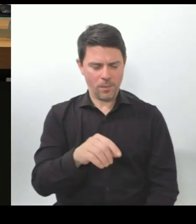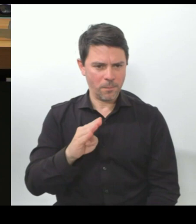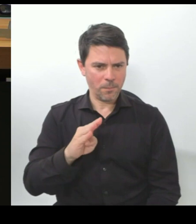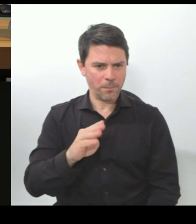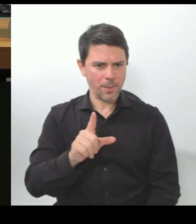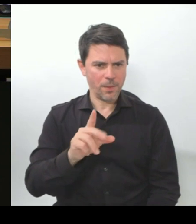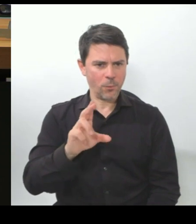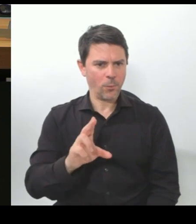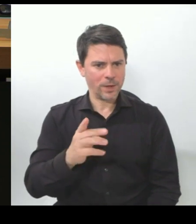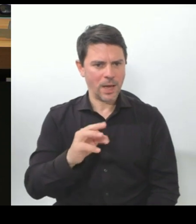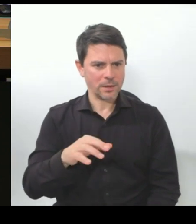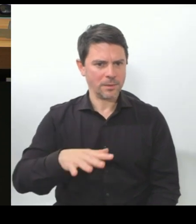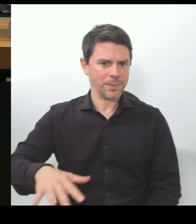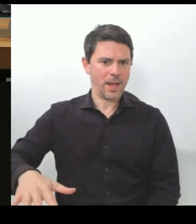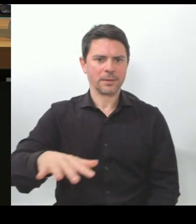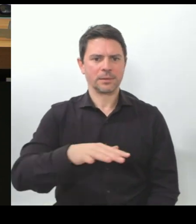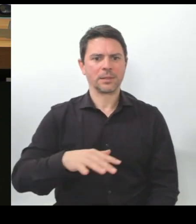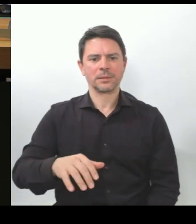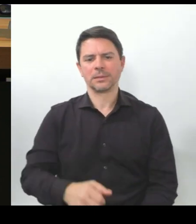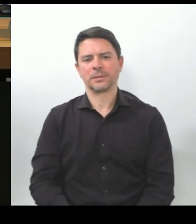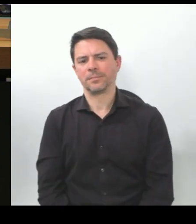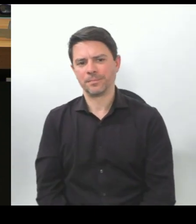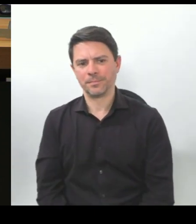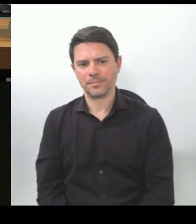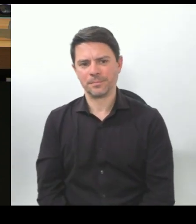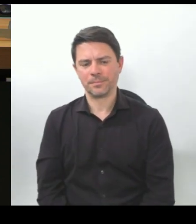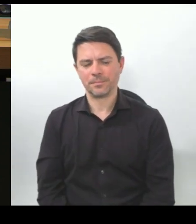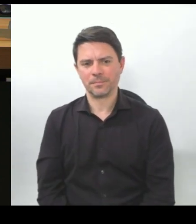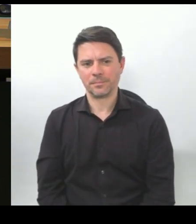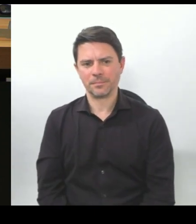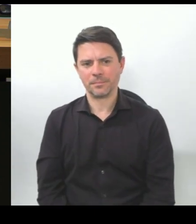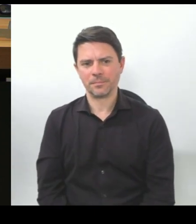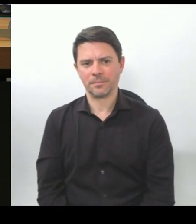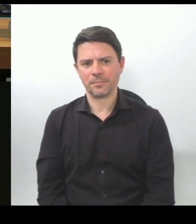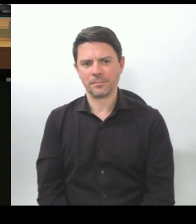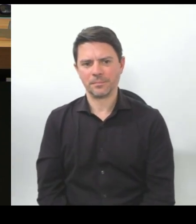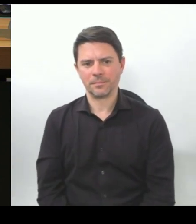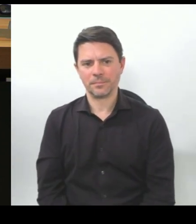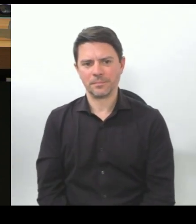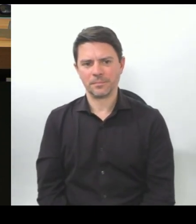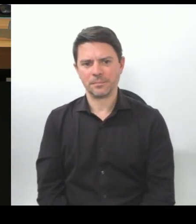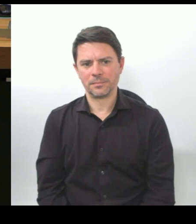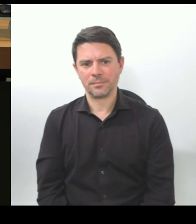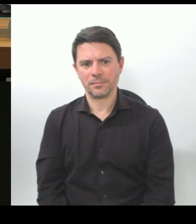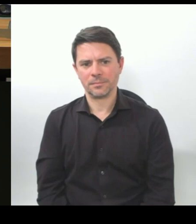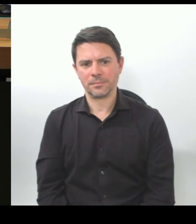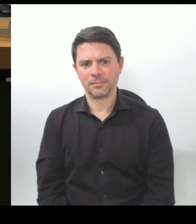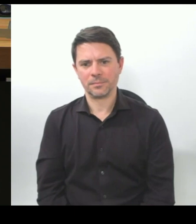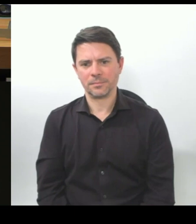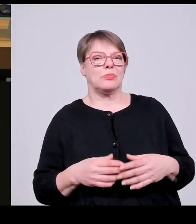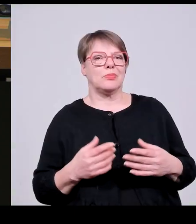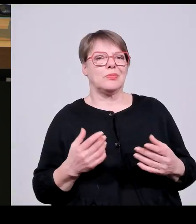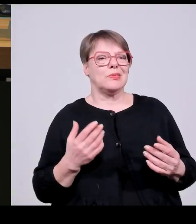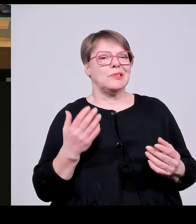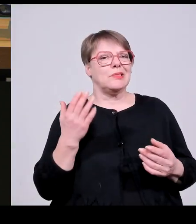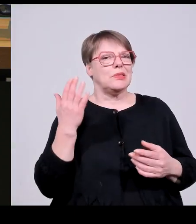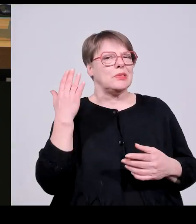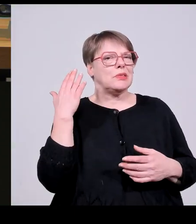Geisel und seine Verwaltung geritten hat, den Standort Tempelhof wieder ins Spiel zu bringen. Es hat der Bibliothekstadt Berlin insgesamt einen Bärendienst erwiesen.(Beifall)